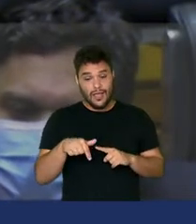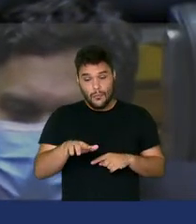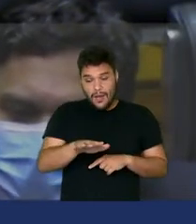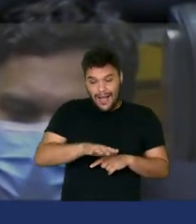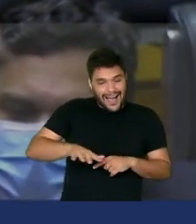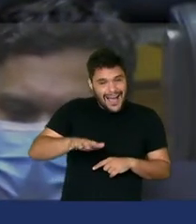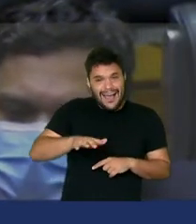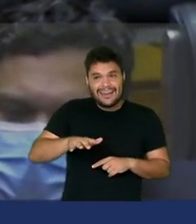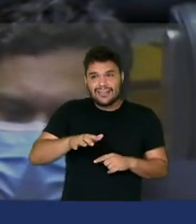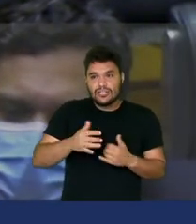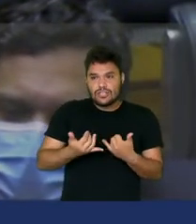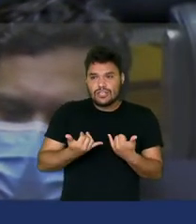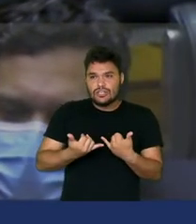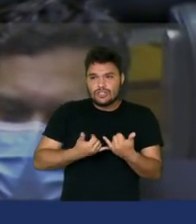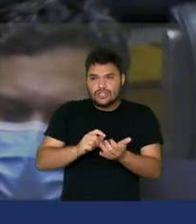UMA ÁREA LUCRATIVA . E COMO DISSE O DEPUTADO MARCELO